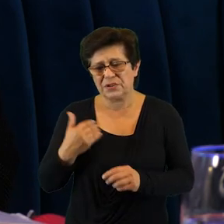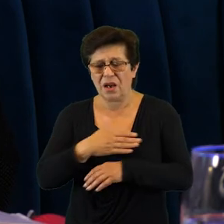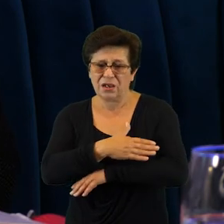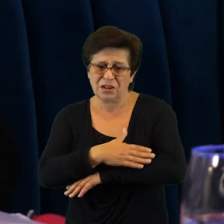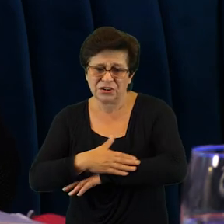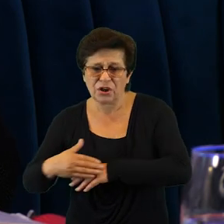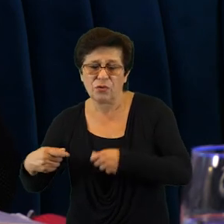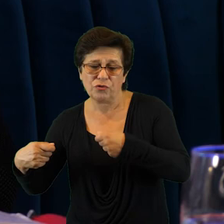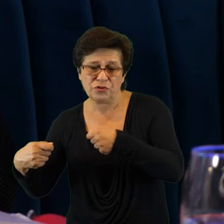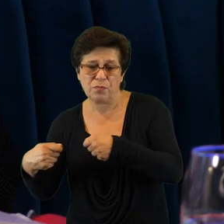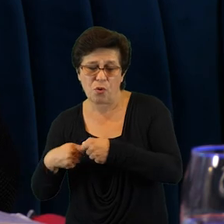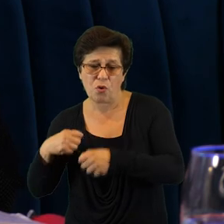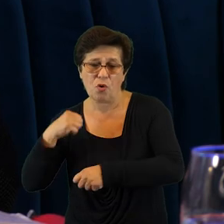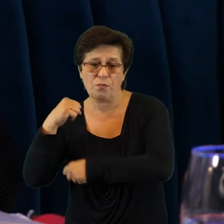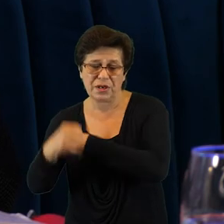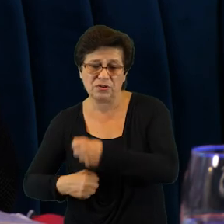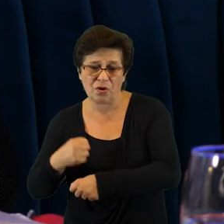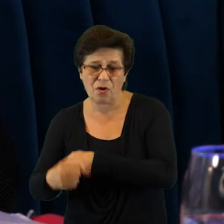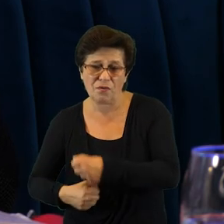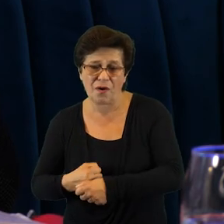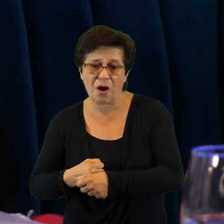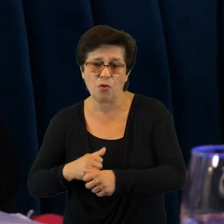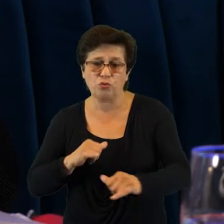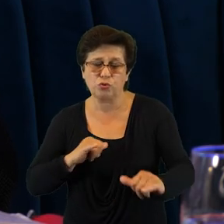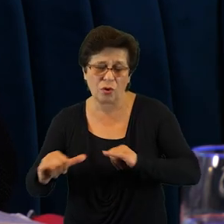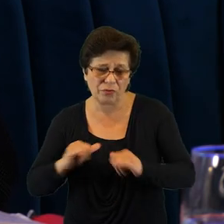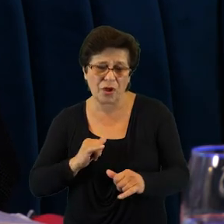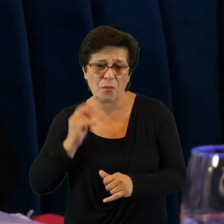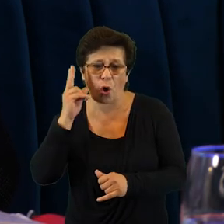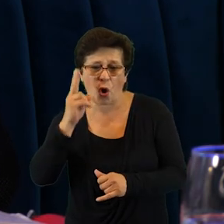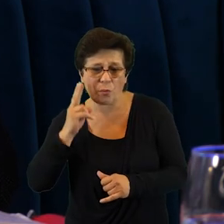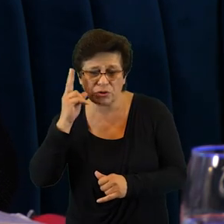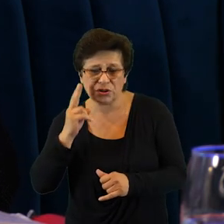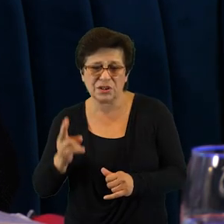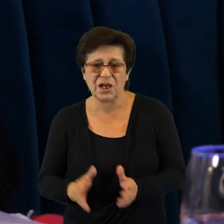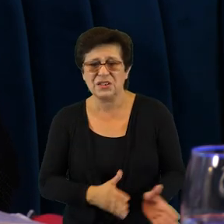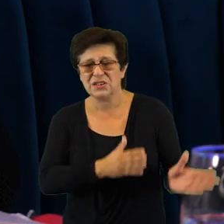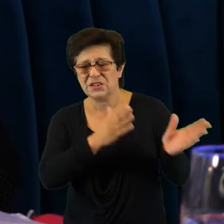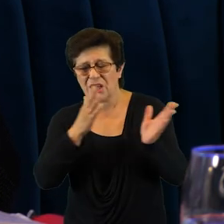współpracując z rządem komunistycznym, ale cały czas jednak na zewnątrz.